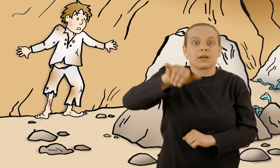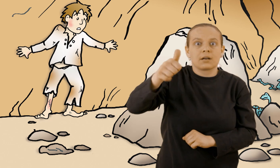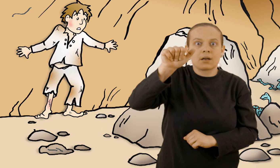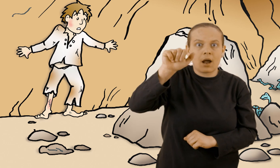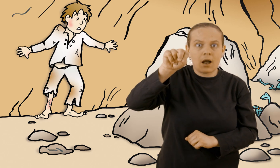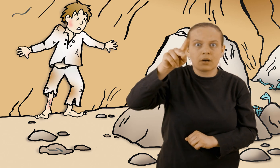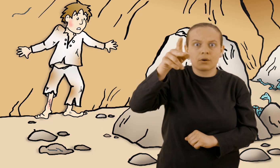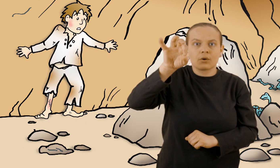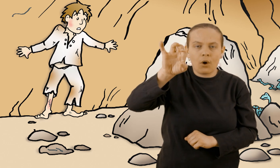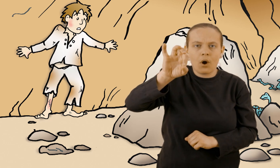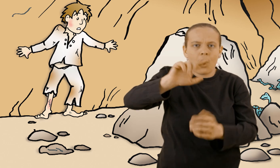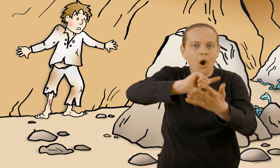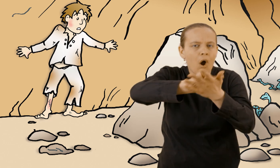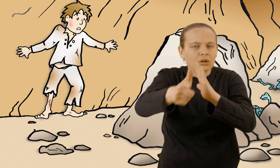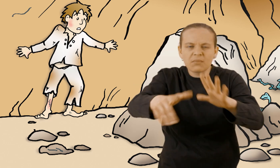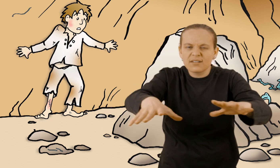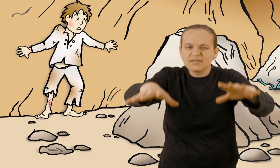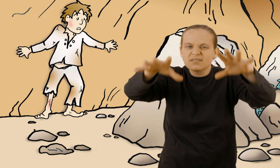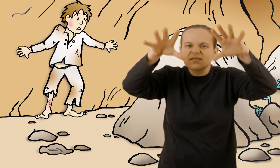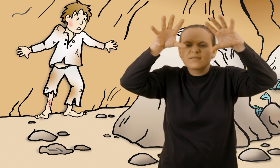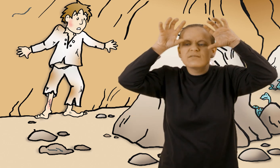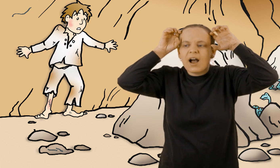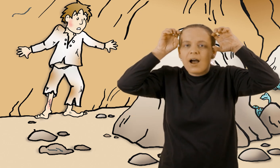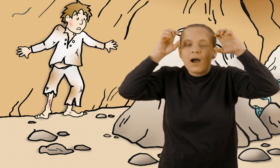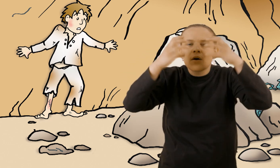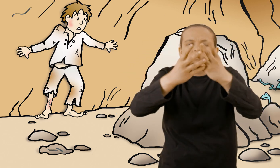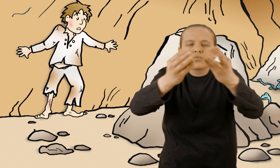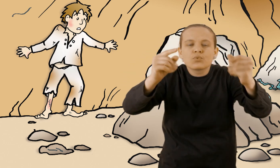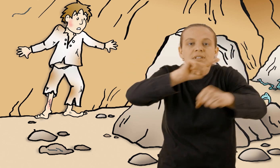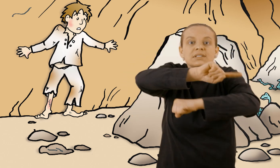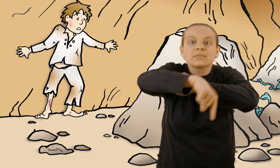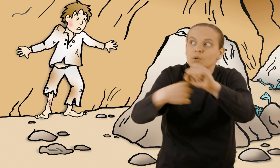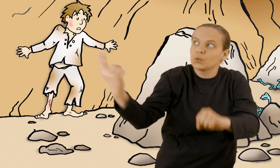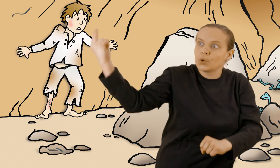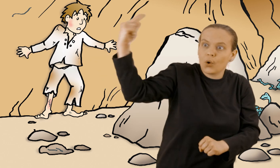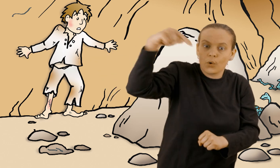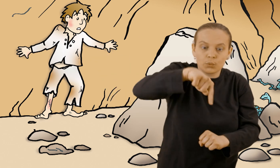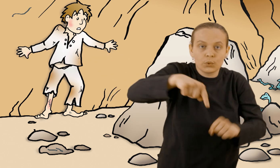(J-A-N-K-O) Shvati odmah kako u tu jamu dolaze zmije